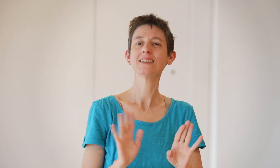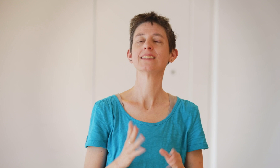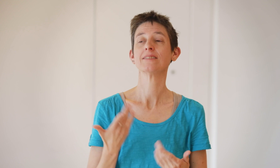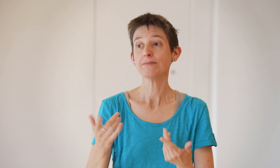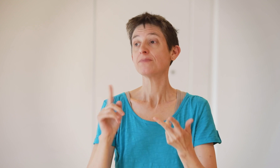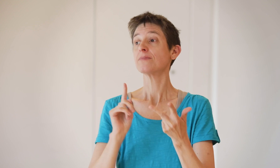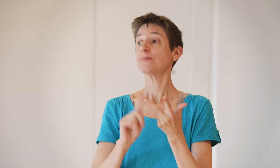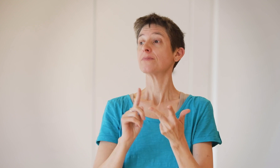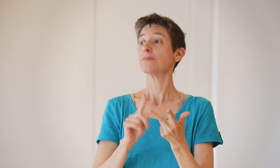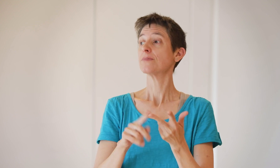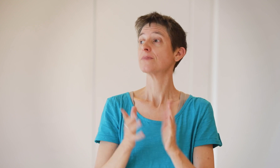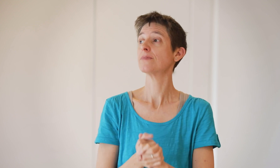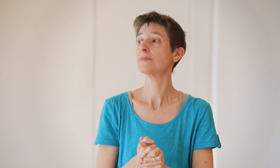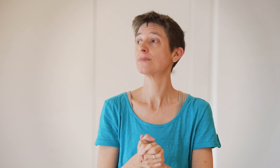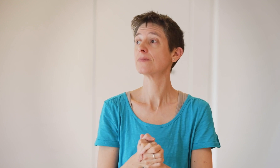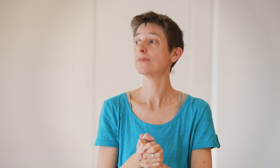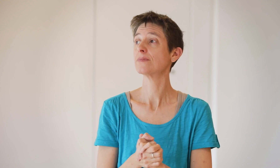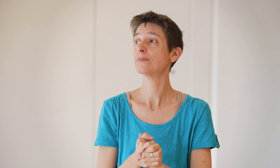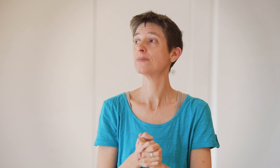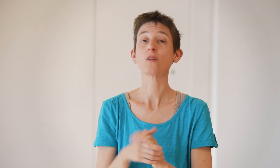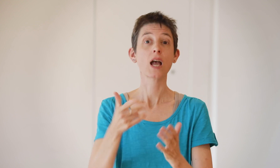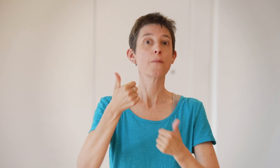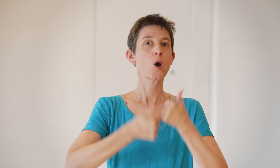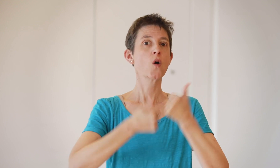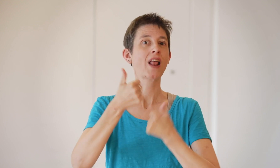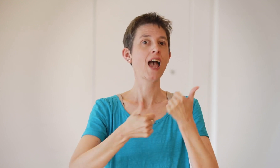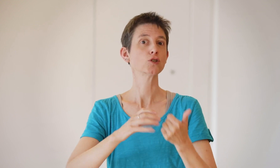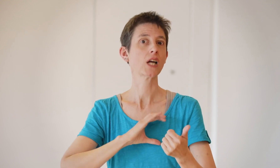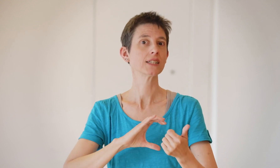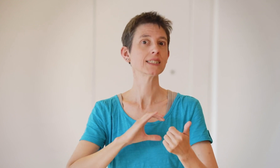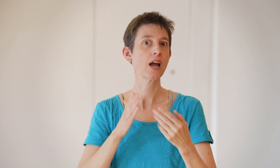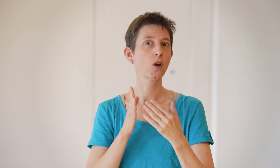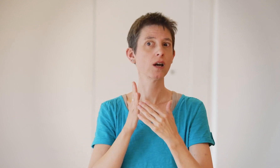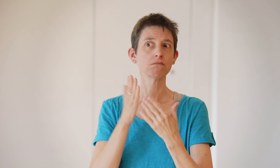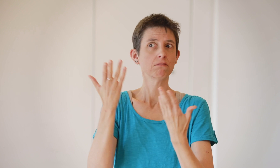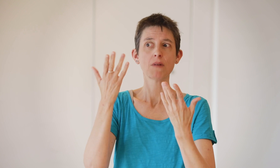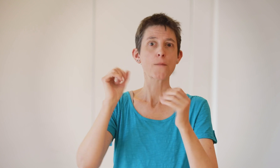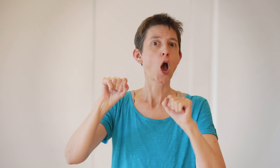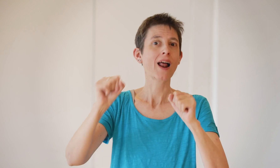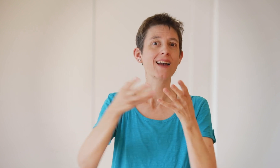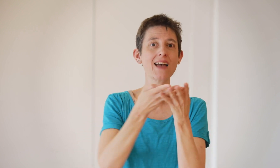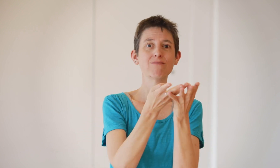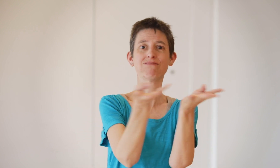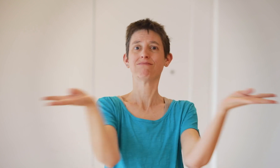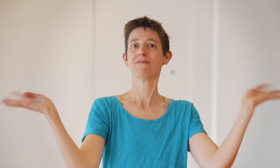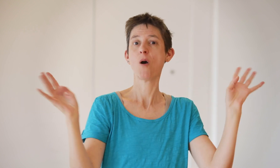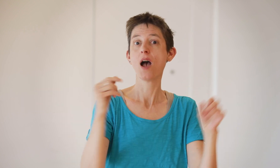Es gibt mehr Chancen und Möglichkeiten.